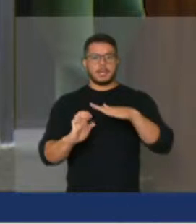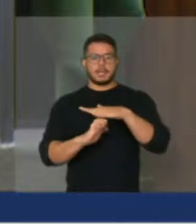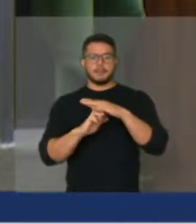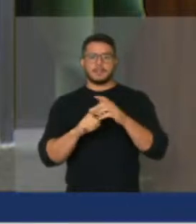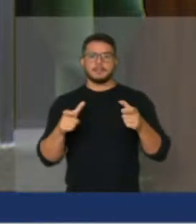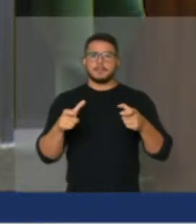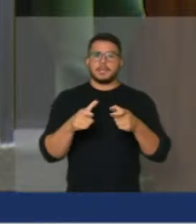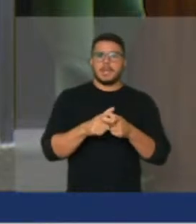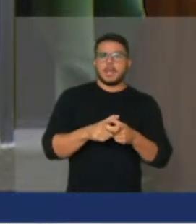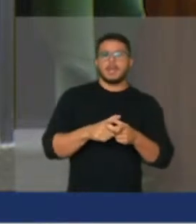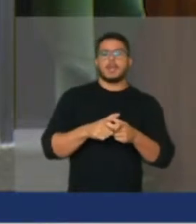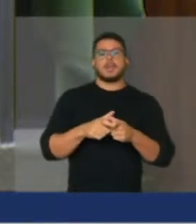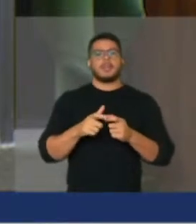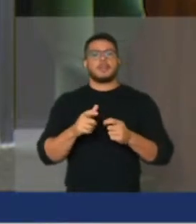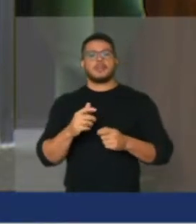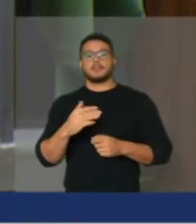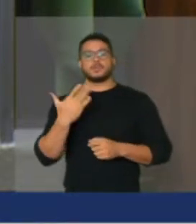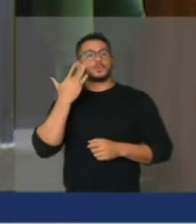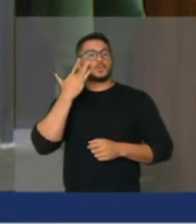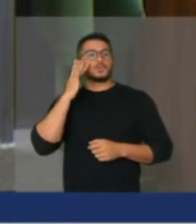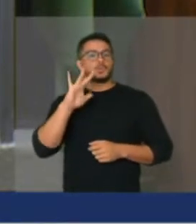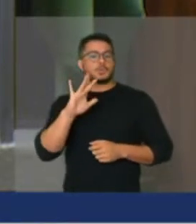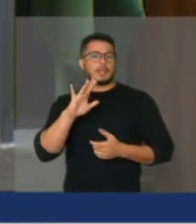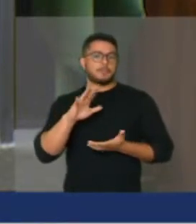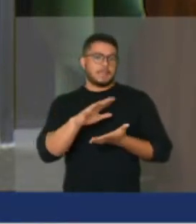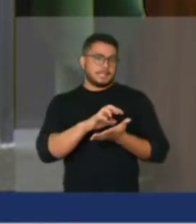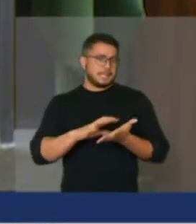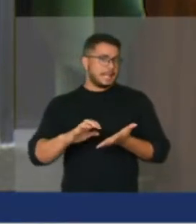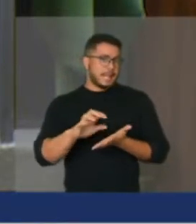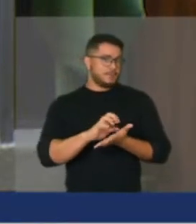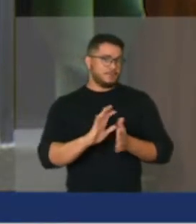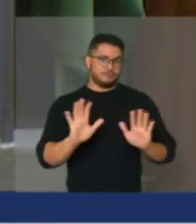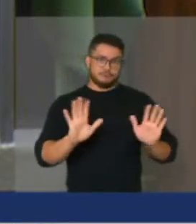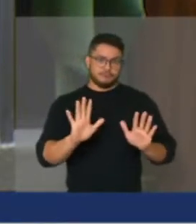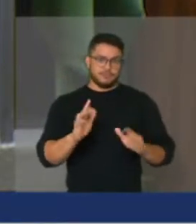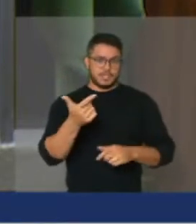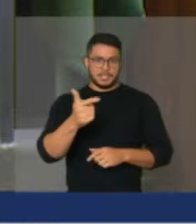NÃO HÁ DADOS NO REAL IMPACTO DISSO... NÃO HÁ DADOS DA